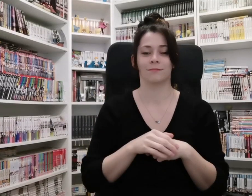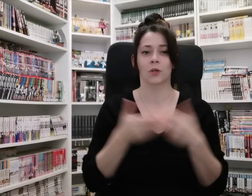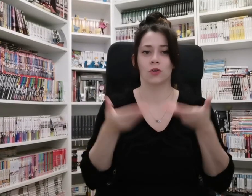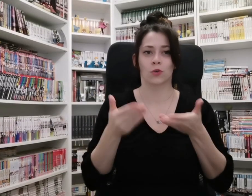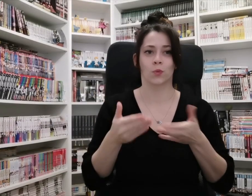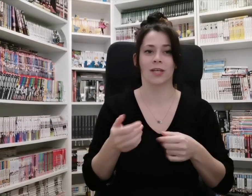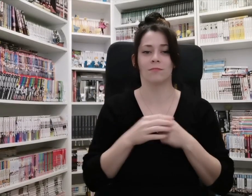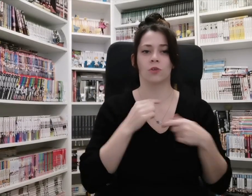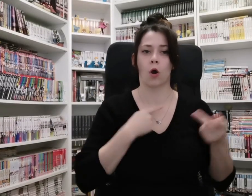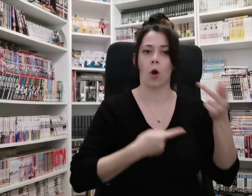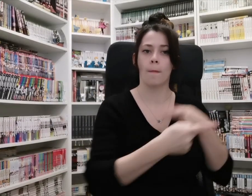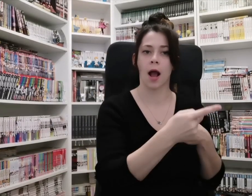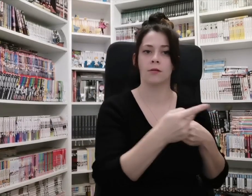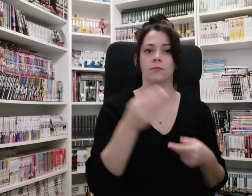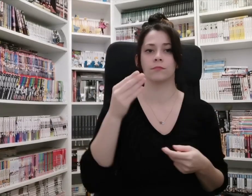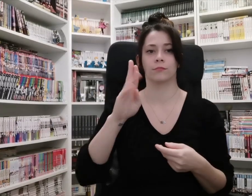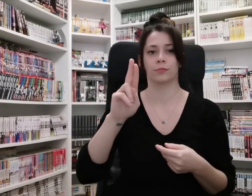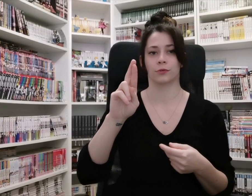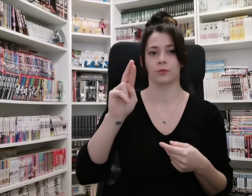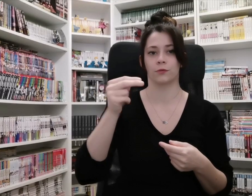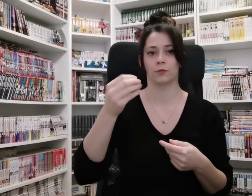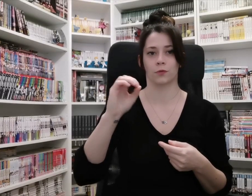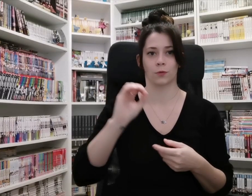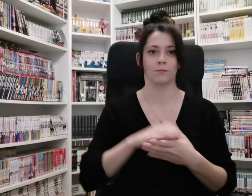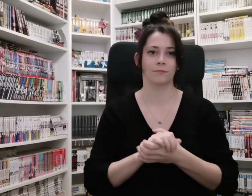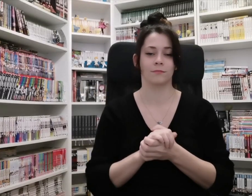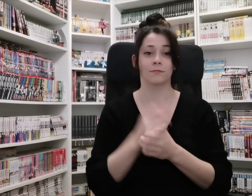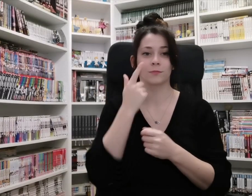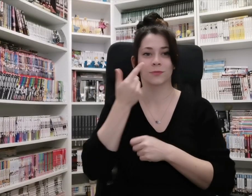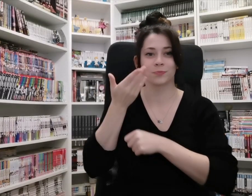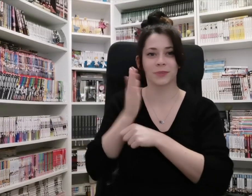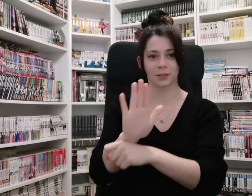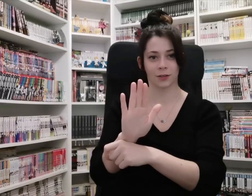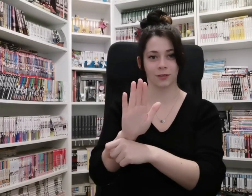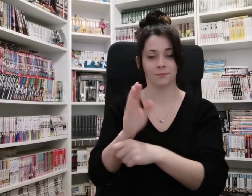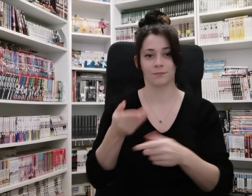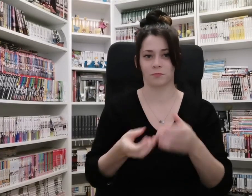Aujourd'hui… je remplace Bruno… pour présenter…